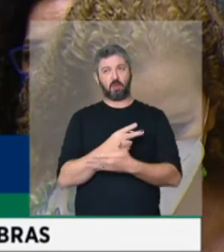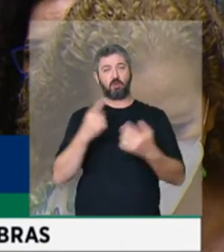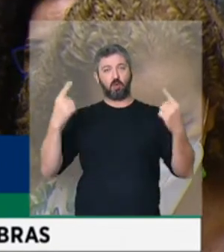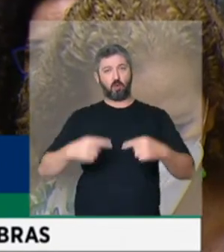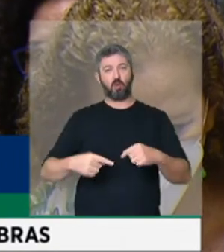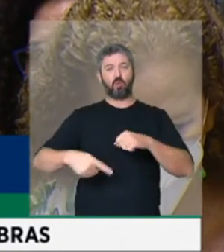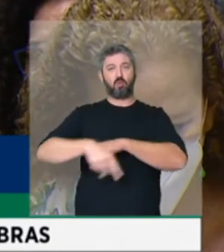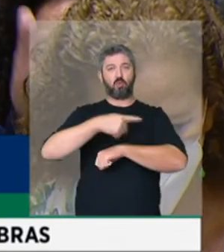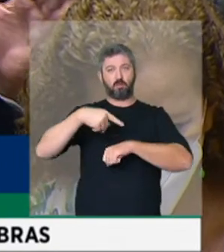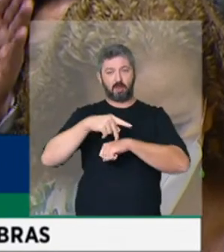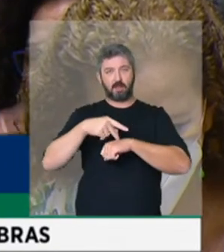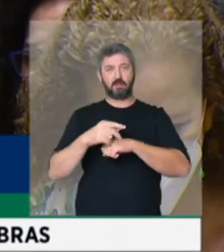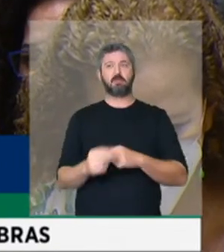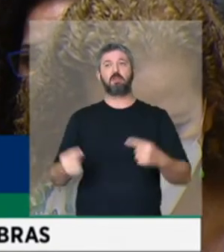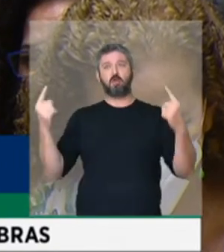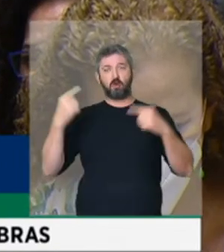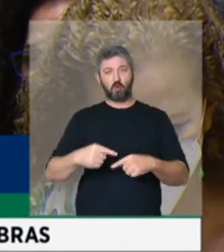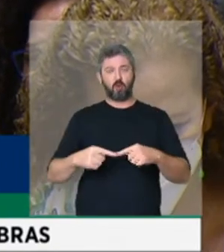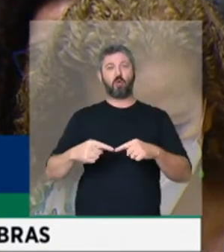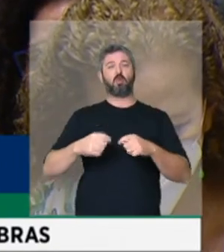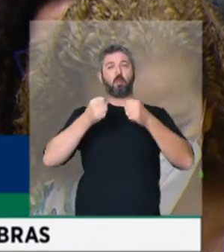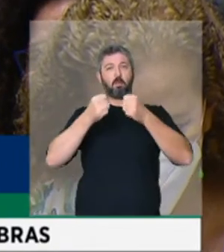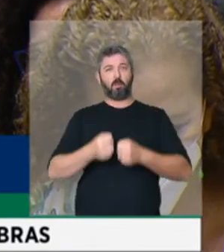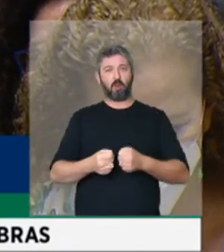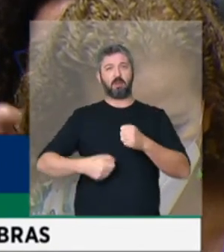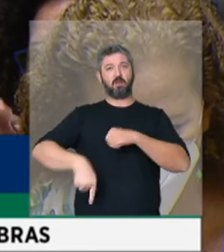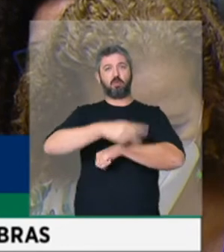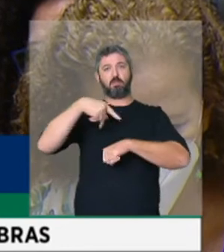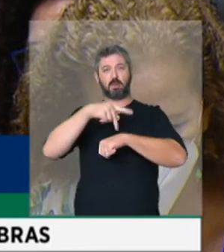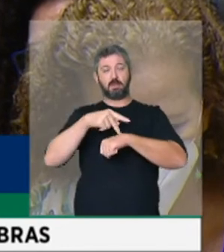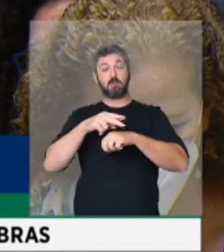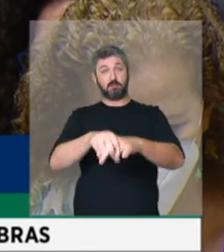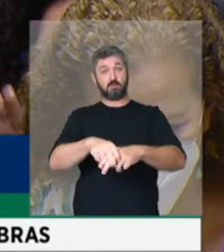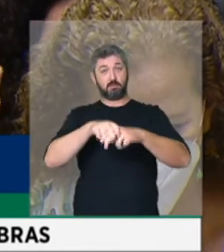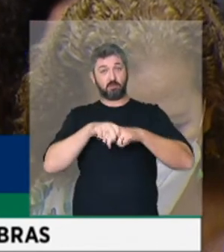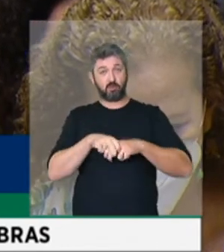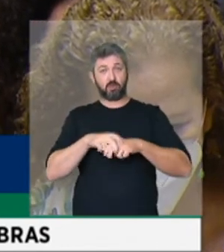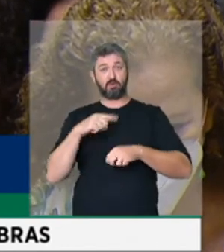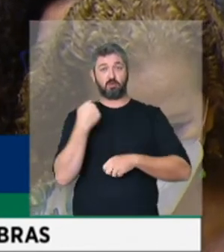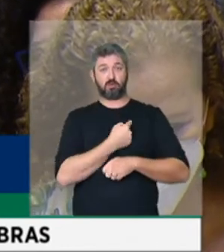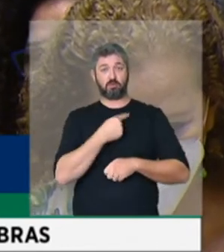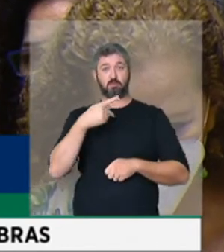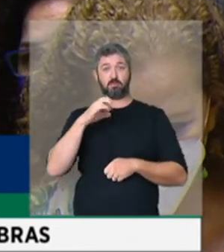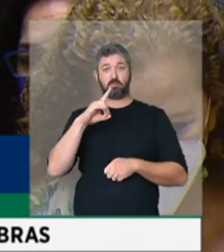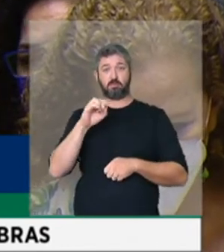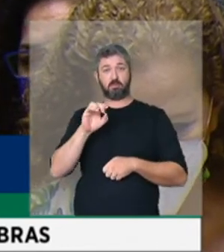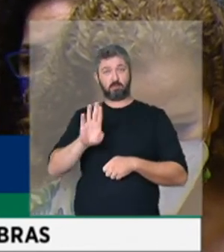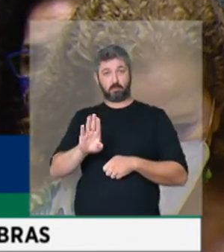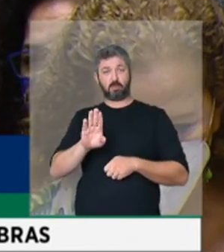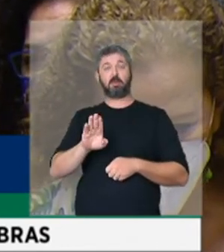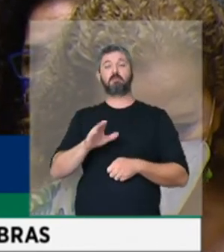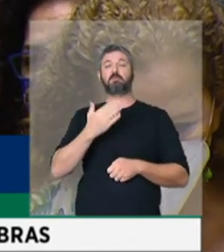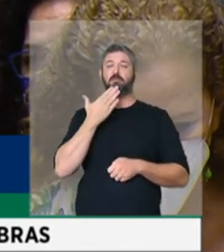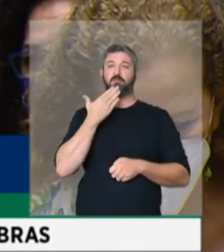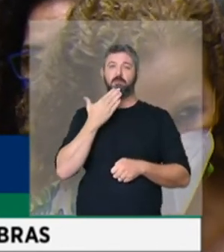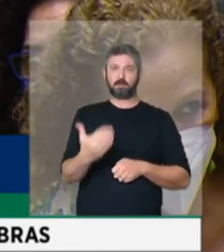DEBATER, PARA ANALISAR A MATÉ RIA, SEM NENHUMA PARTICIPAÇÃ O, NENHUM ENVOLVIMENTO DA SOCIEDADE BRASILEIRA. É UM VERDADEIRO CRIME COMETIDO